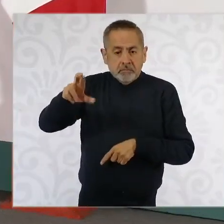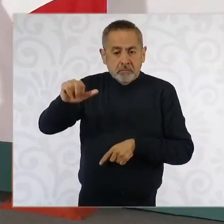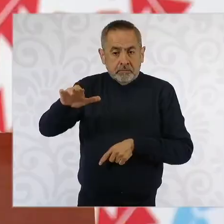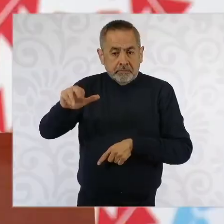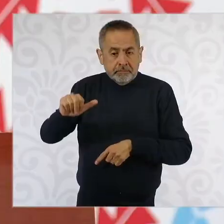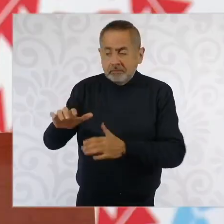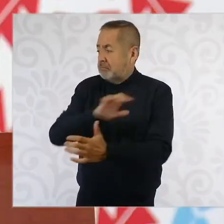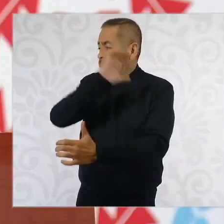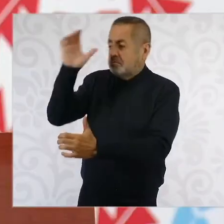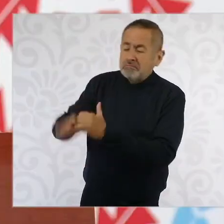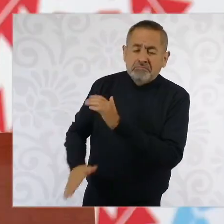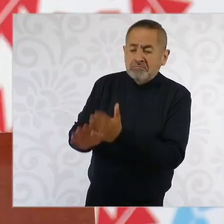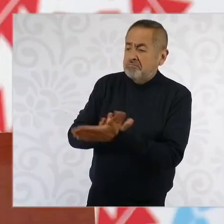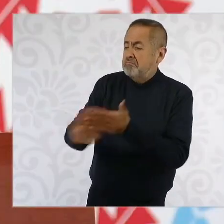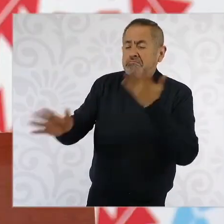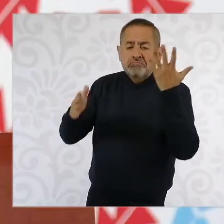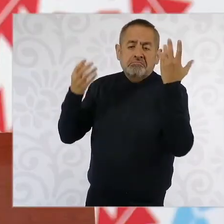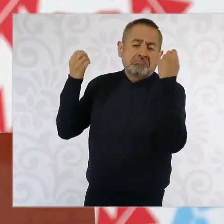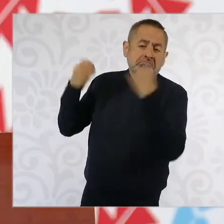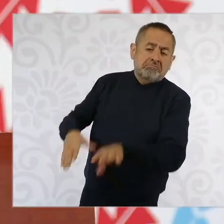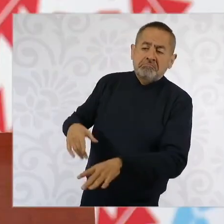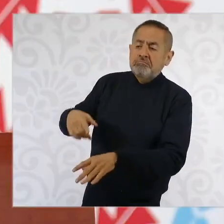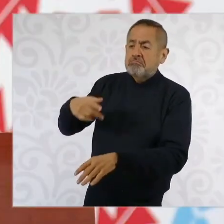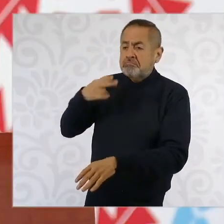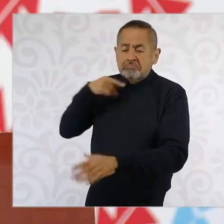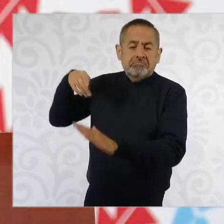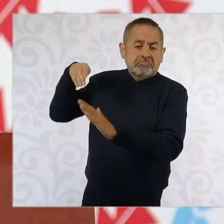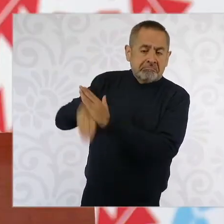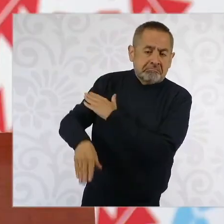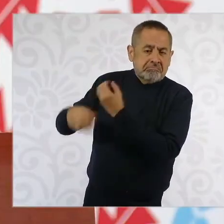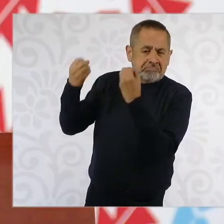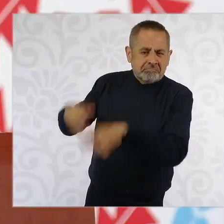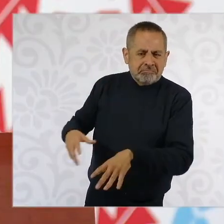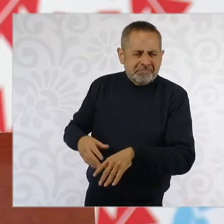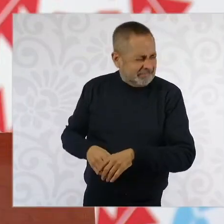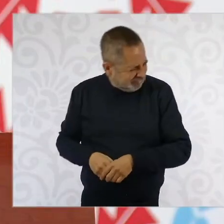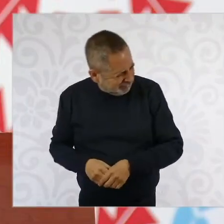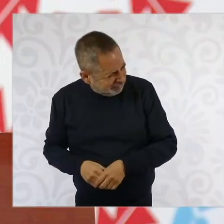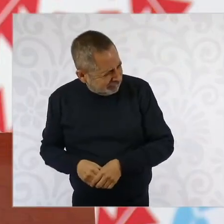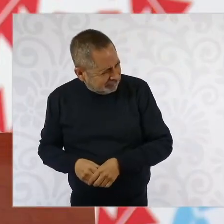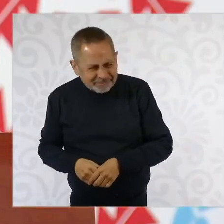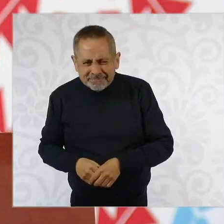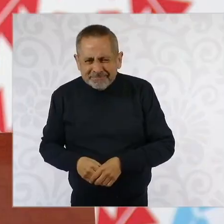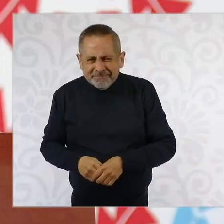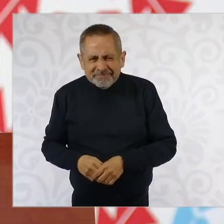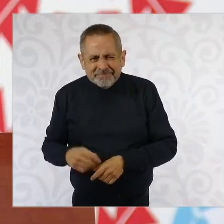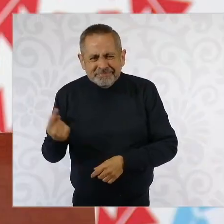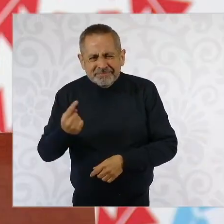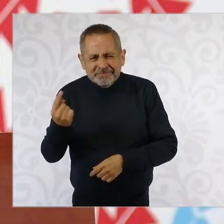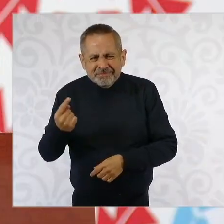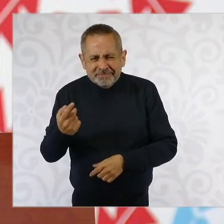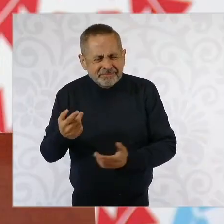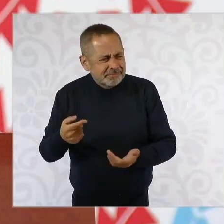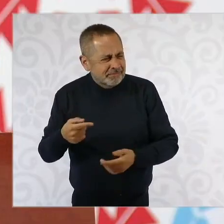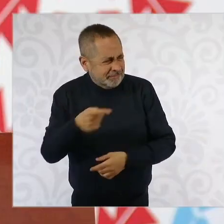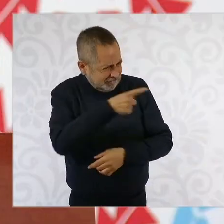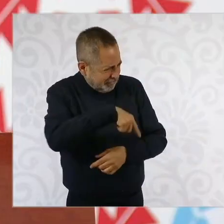este los populistas Cómo puede alguien querer una intervención de otro país en